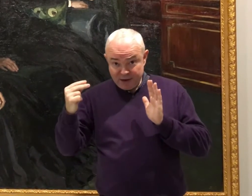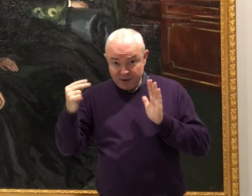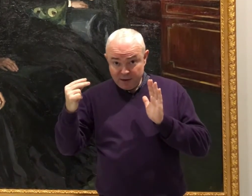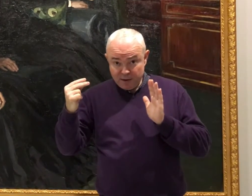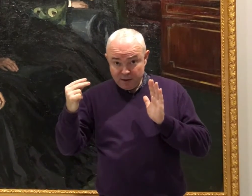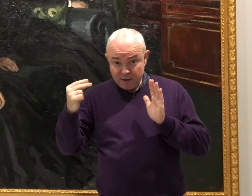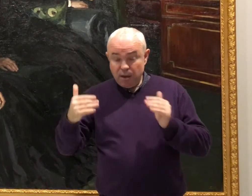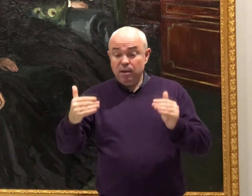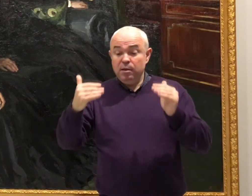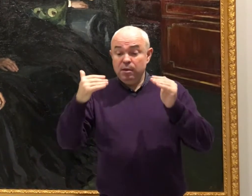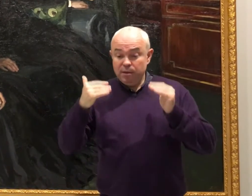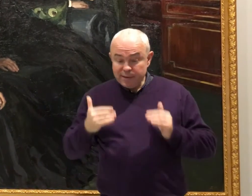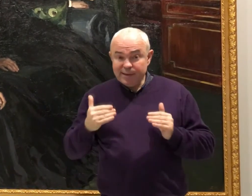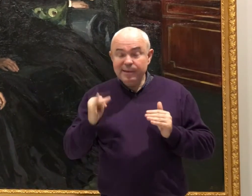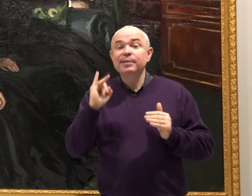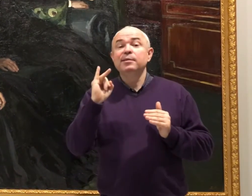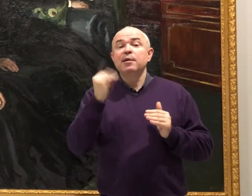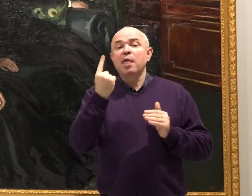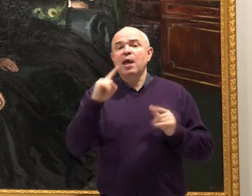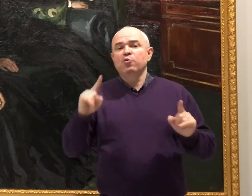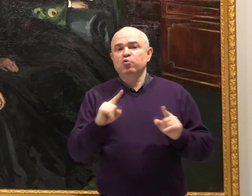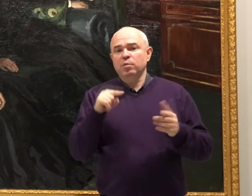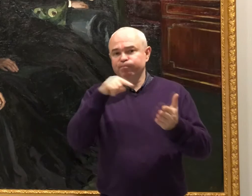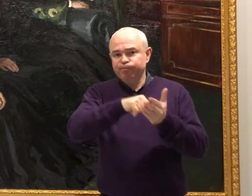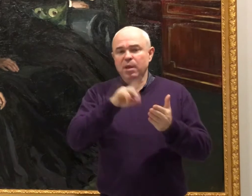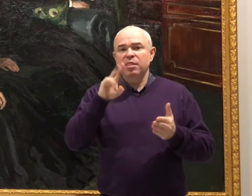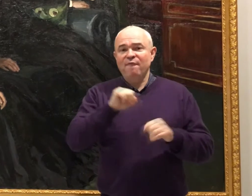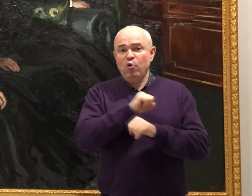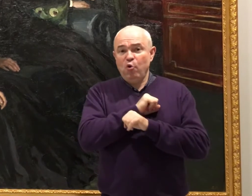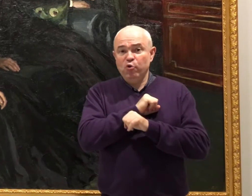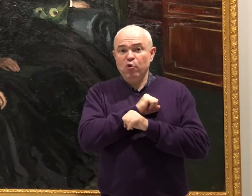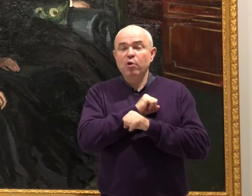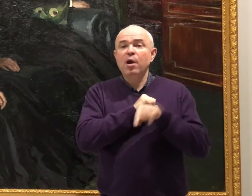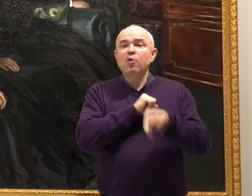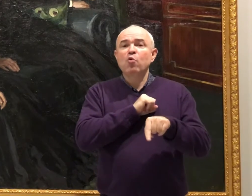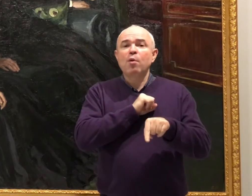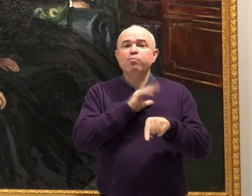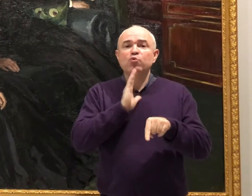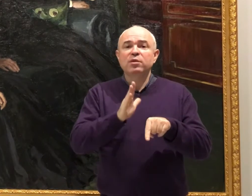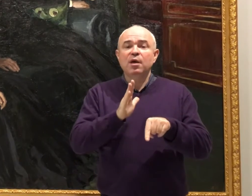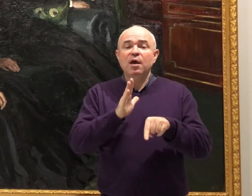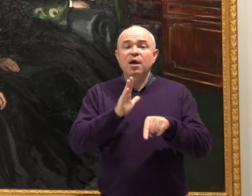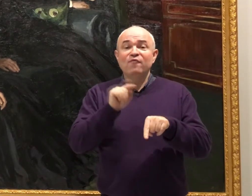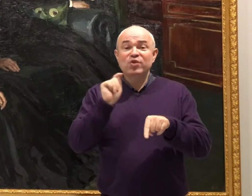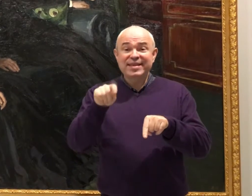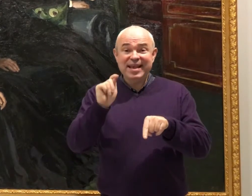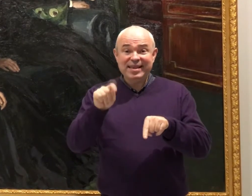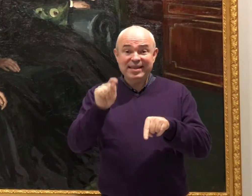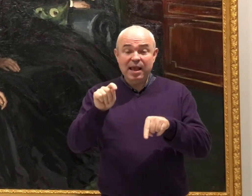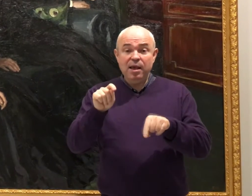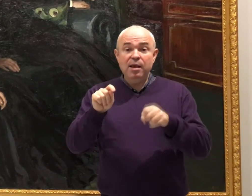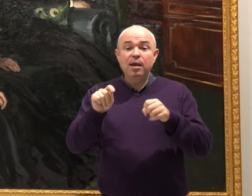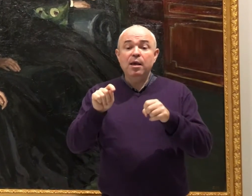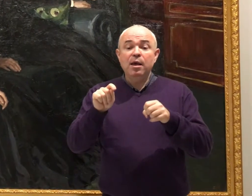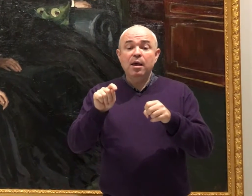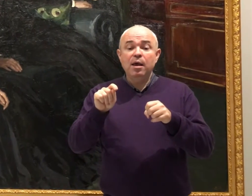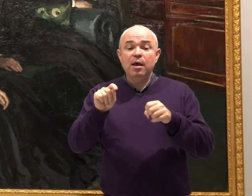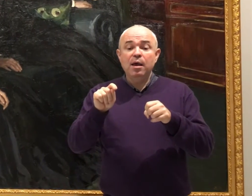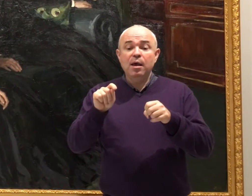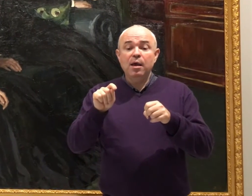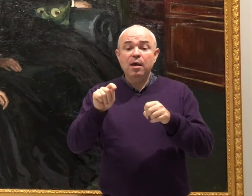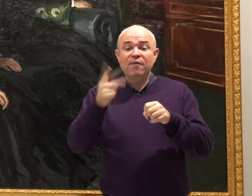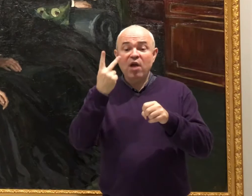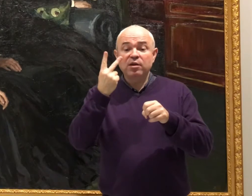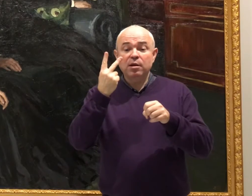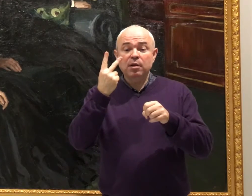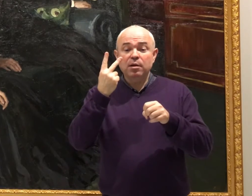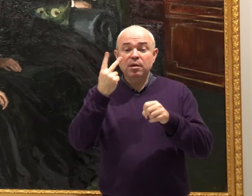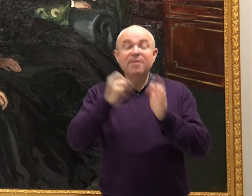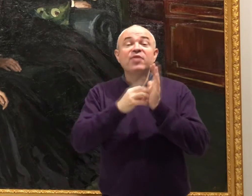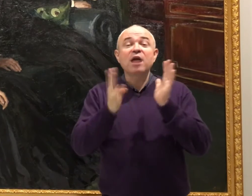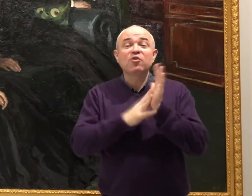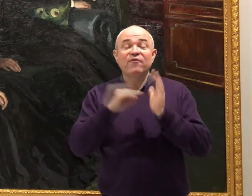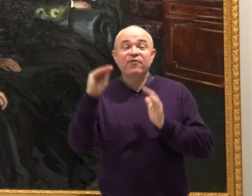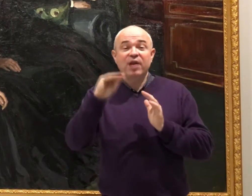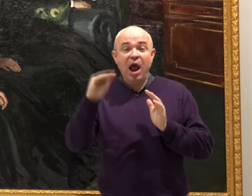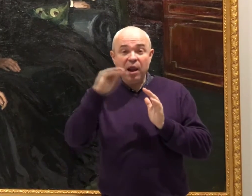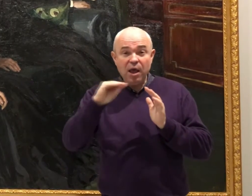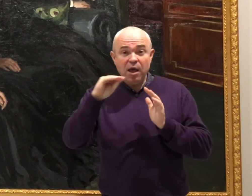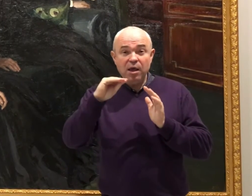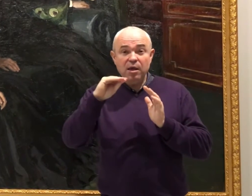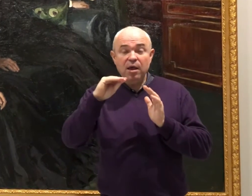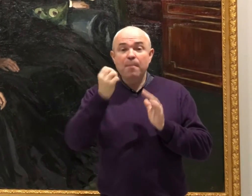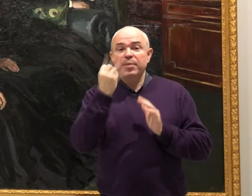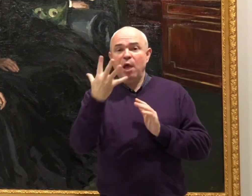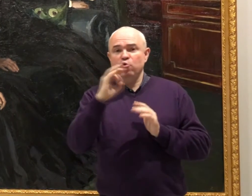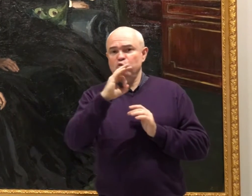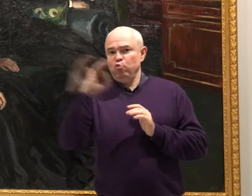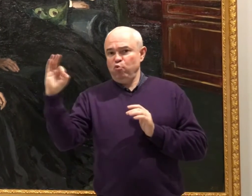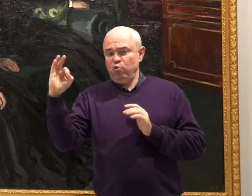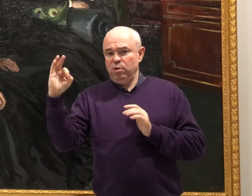А вторая состоится в выходной день. Это будет воскресенье, 19 февраля. Начало в 15:00.